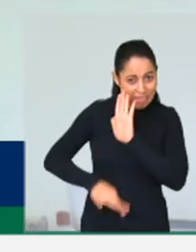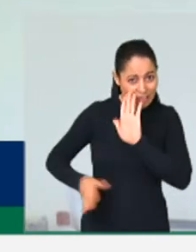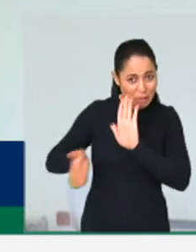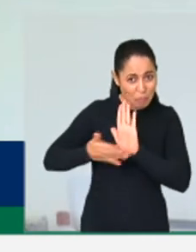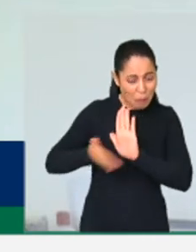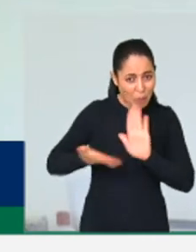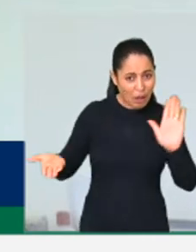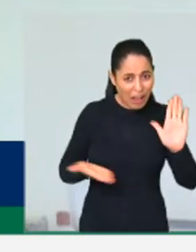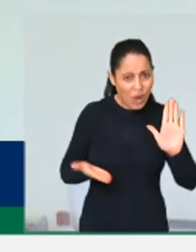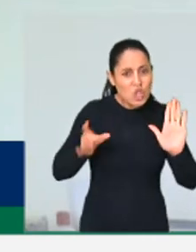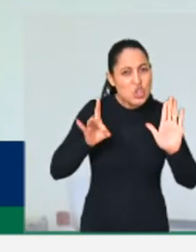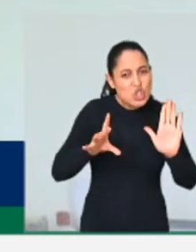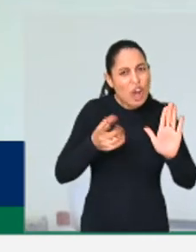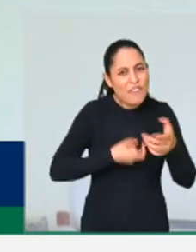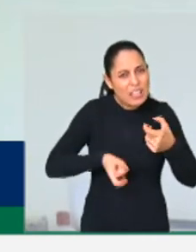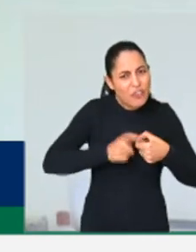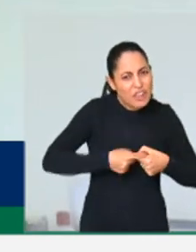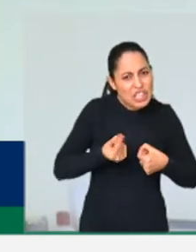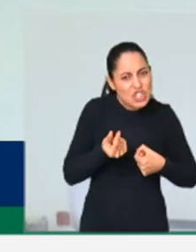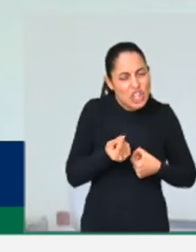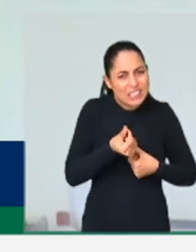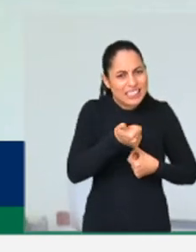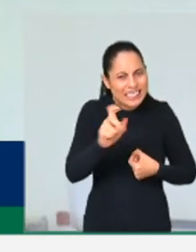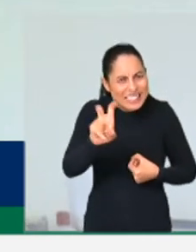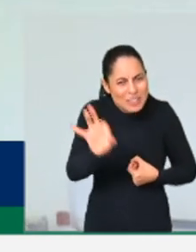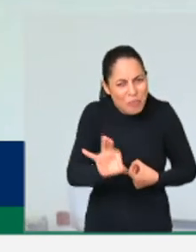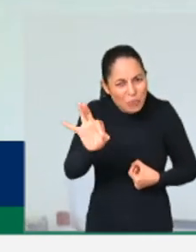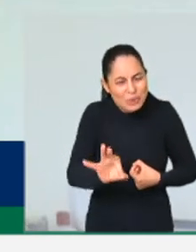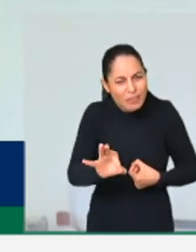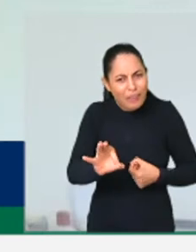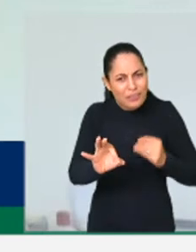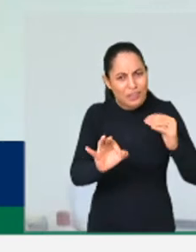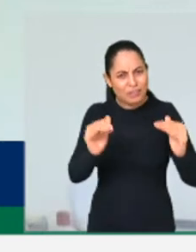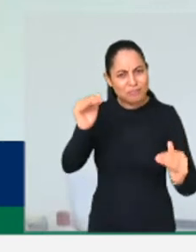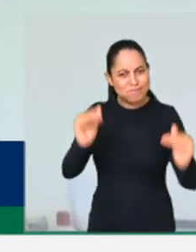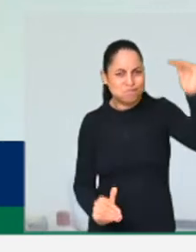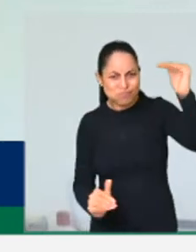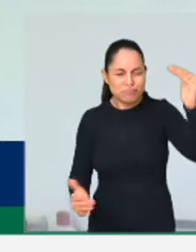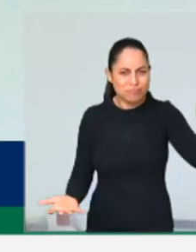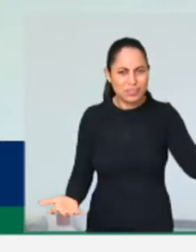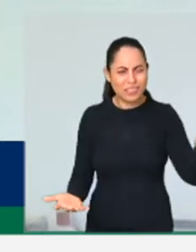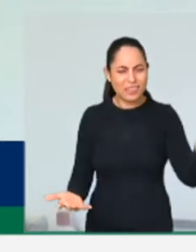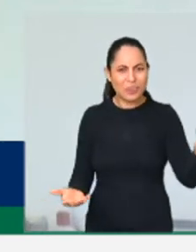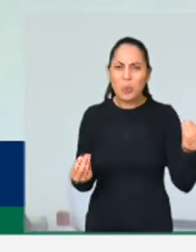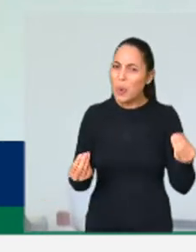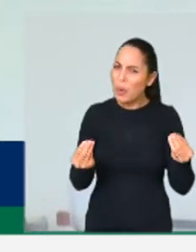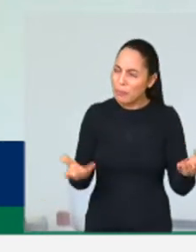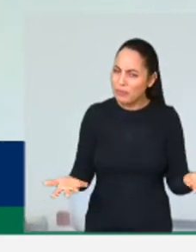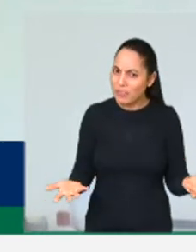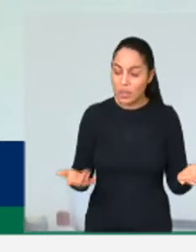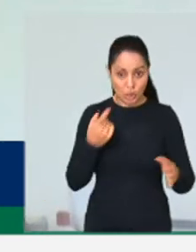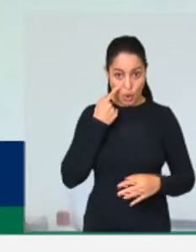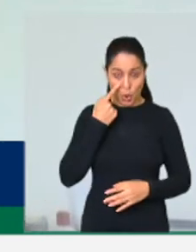PODERIAM SER USADOS PARA NOVOS INVESTIMENTOS NA AMAZÔNIA NORDESTE O QUE NÃO VAI ACONTECER. ENTÃO É VERDADEIRO PERDÃO E ESSE PERDÃO É ENORME DE DÍVIDAS